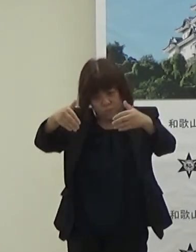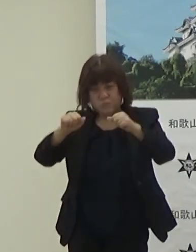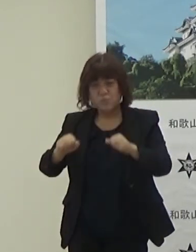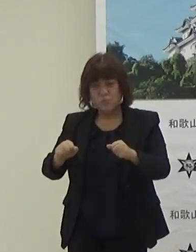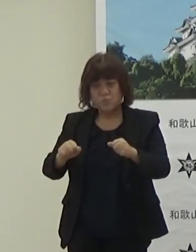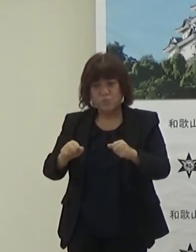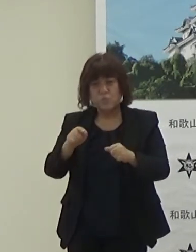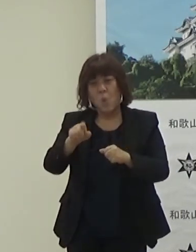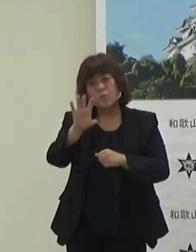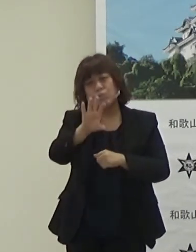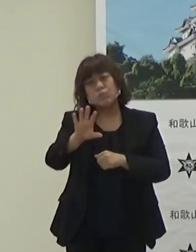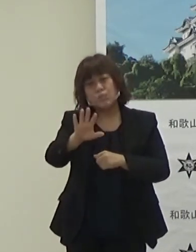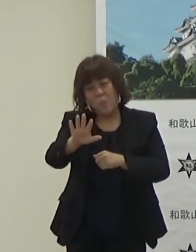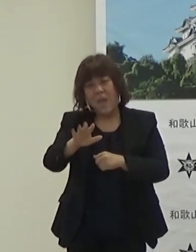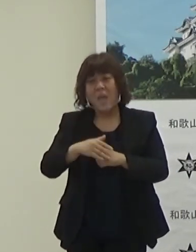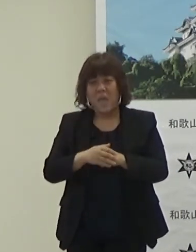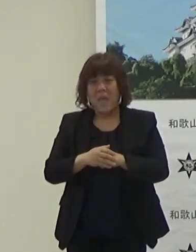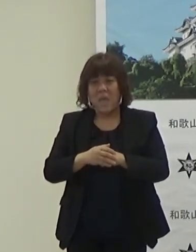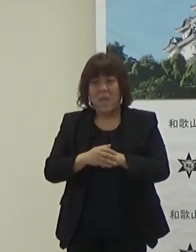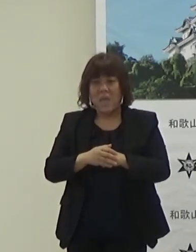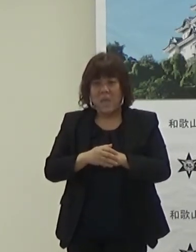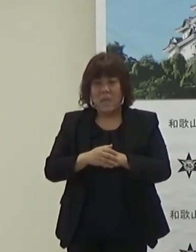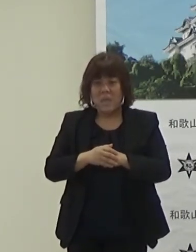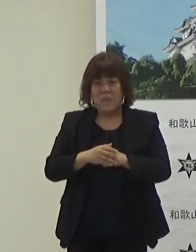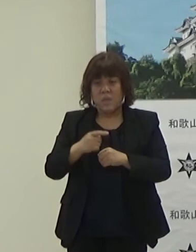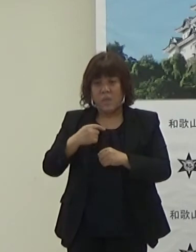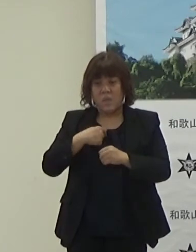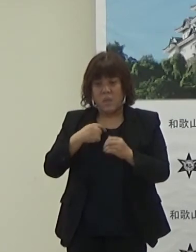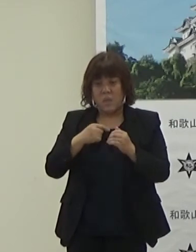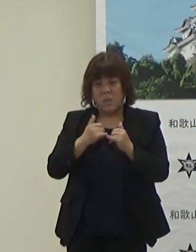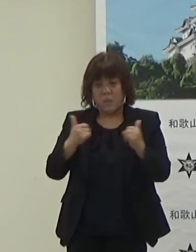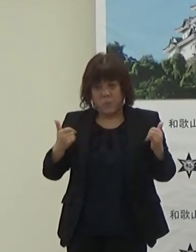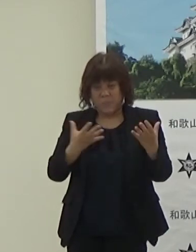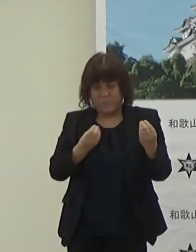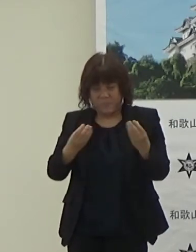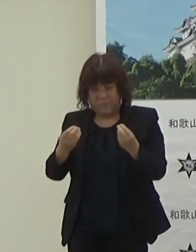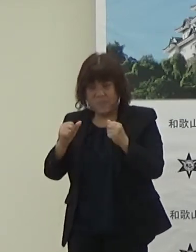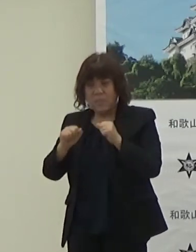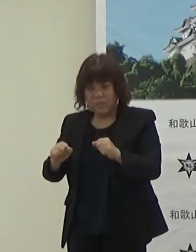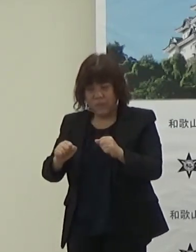そういったところをですねこれはもう地方自治体としてもしっかりやっていって